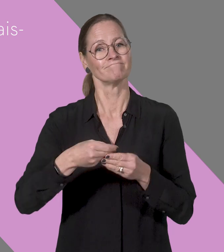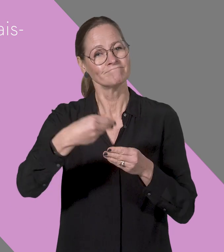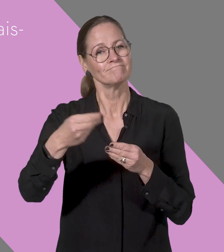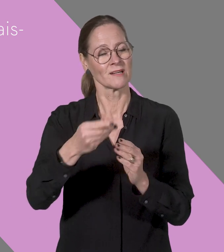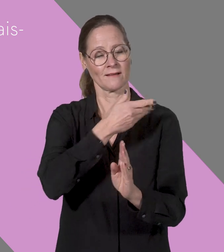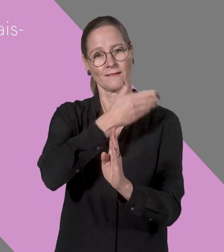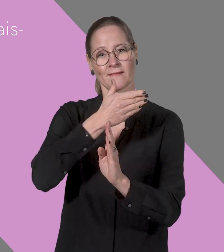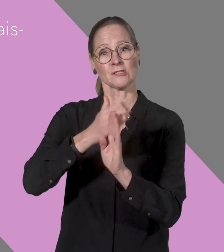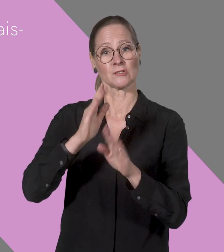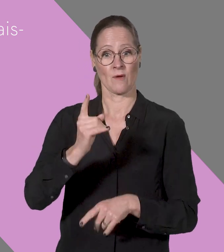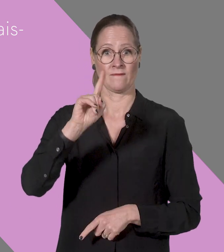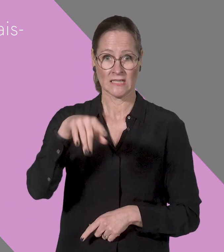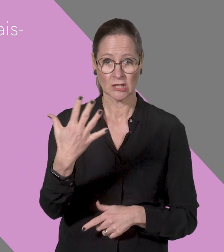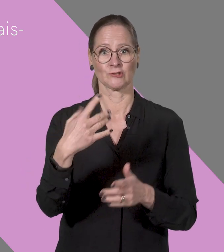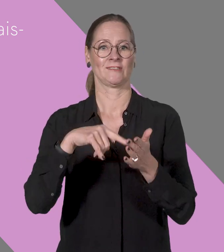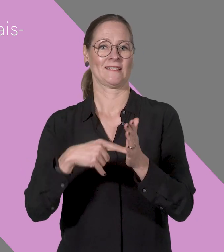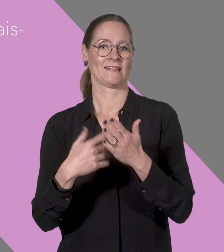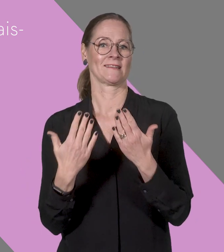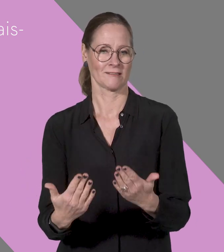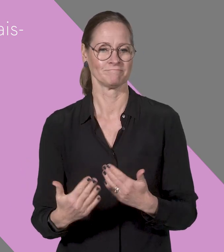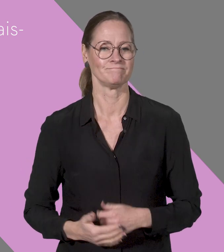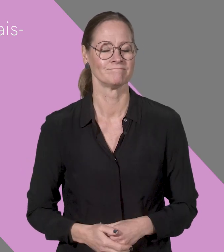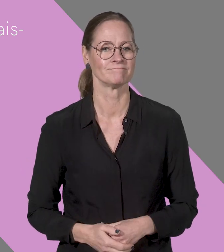joka jaettiin nyt 15. kerran.